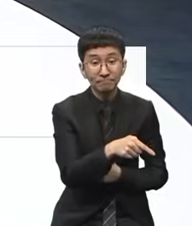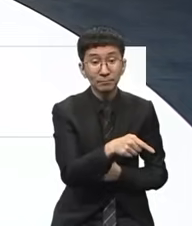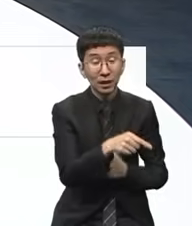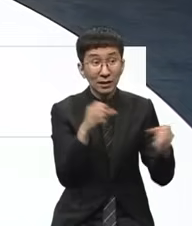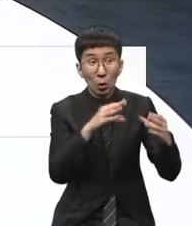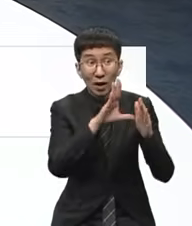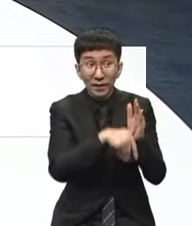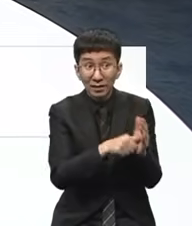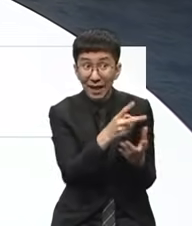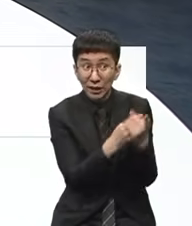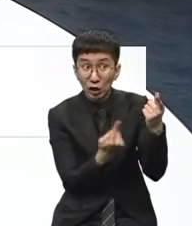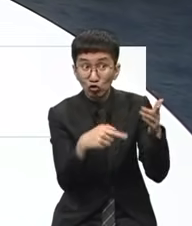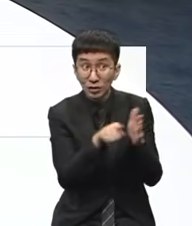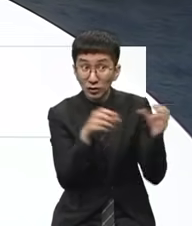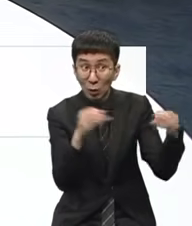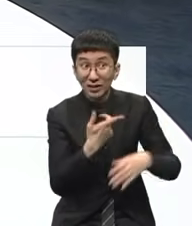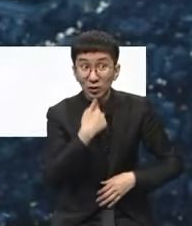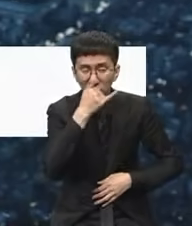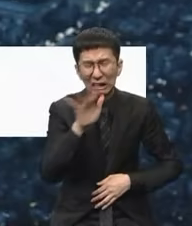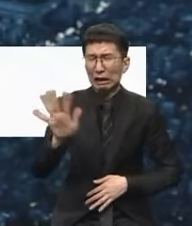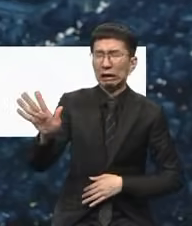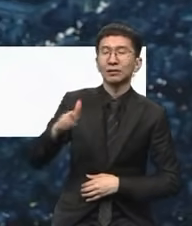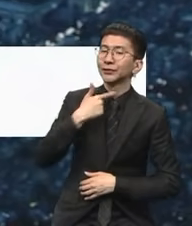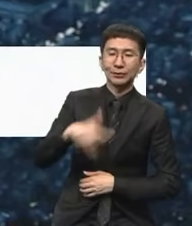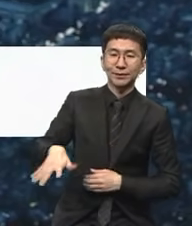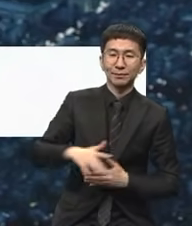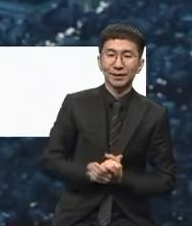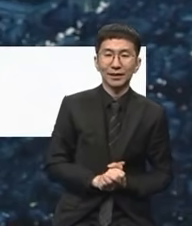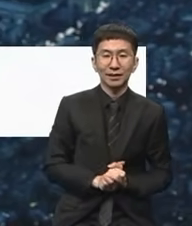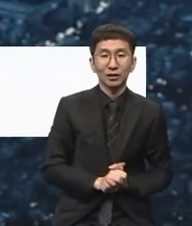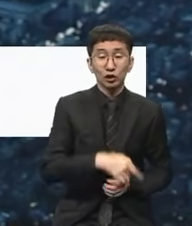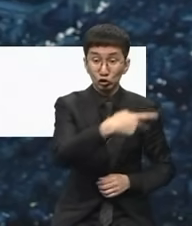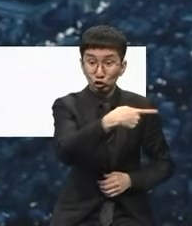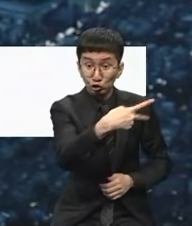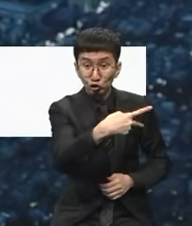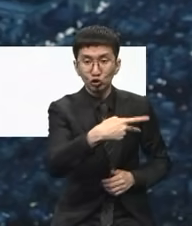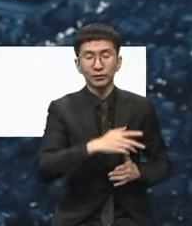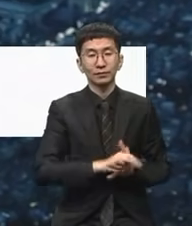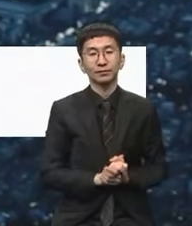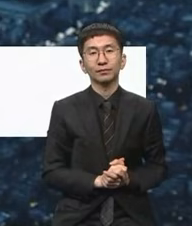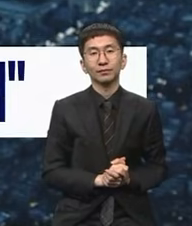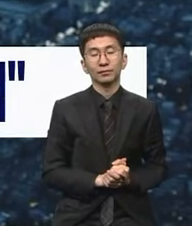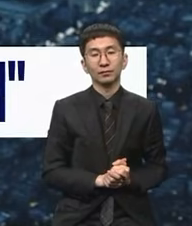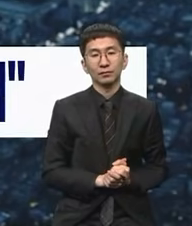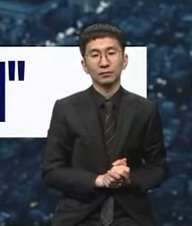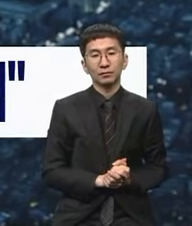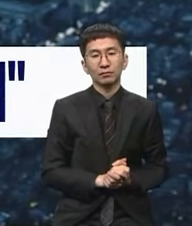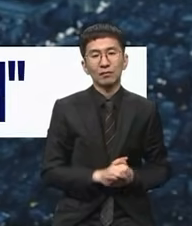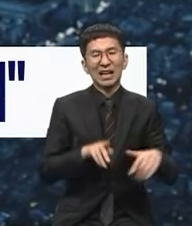전혀 그건 거론하지 않았고 저희 두 사람 모두 정치를 꽤 오래 했고 특히 문재인